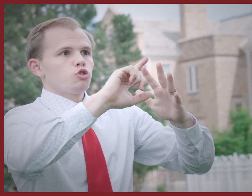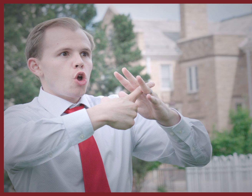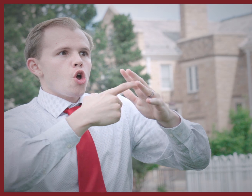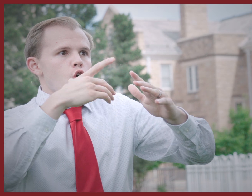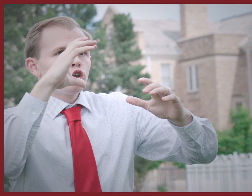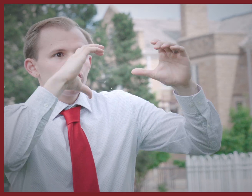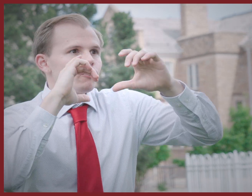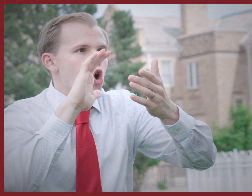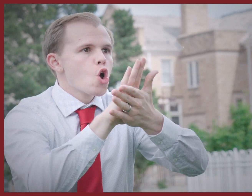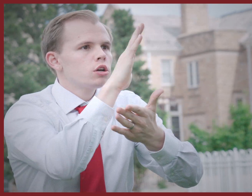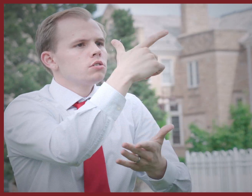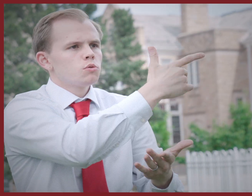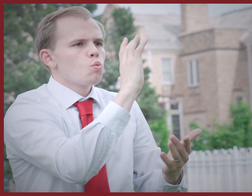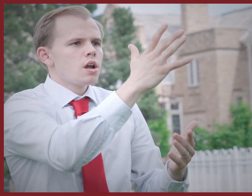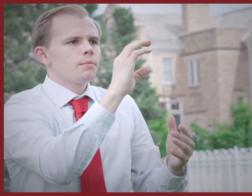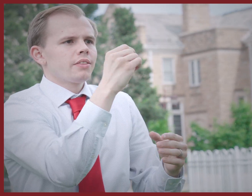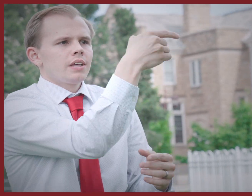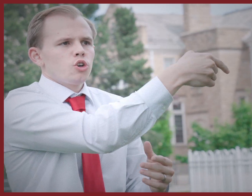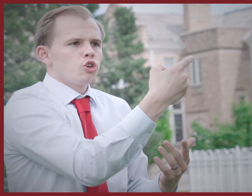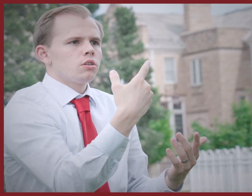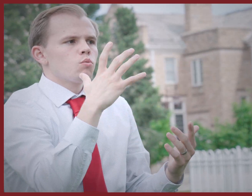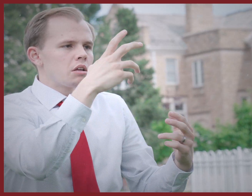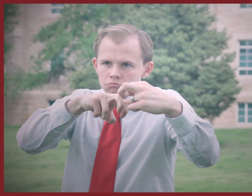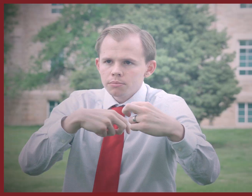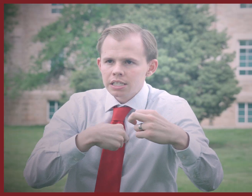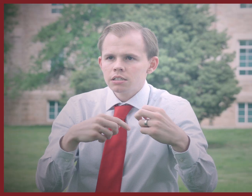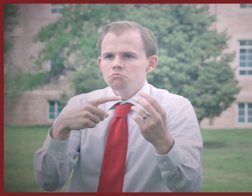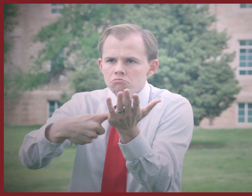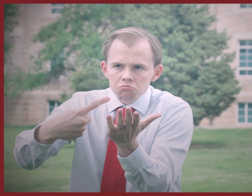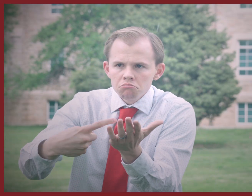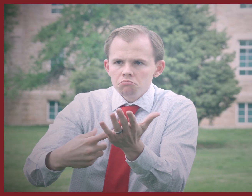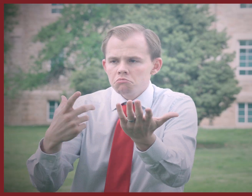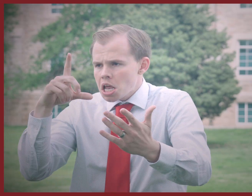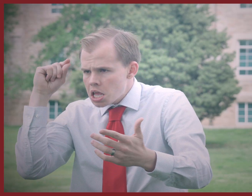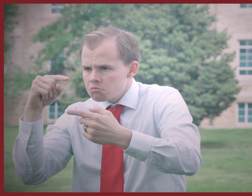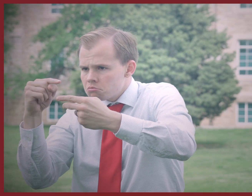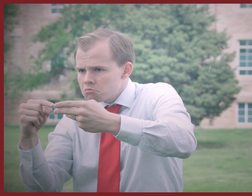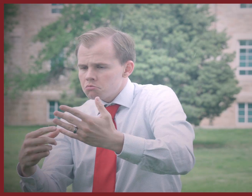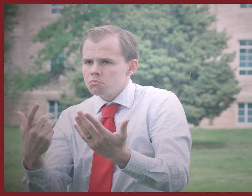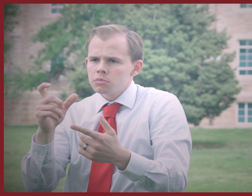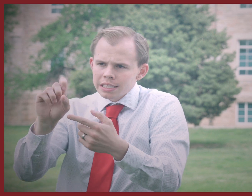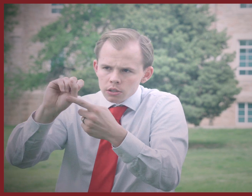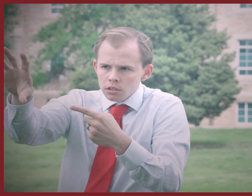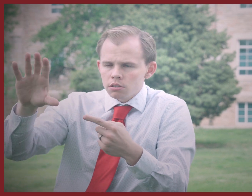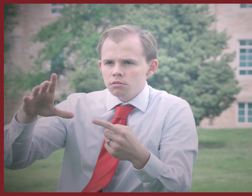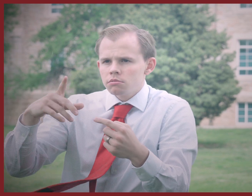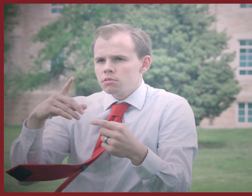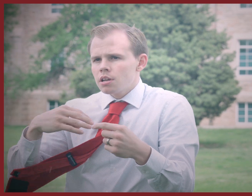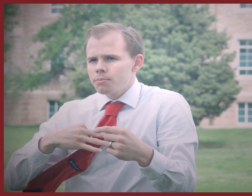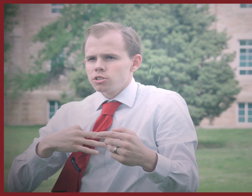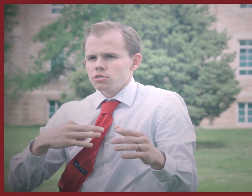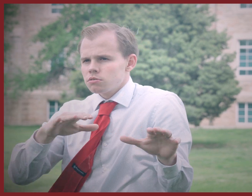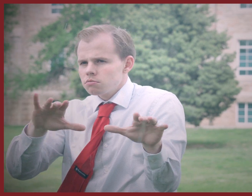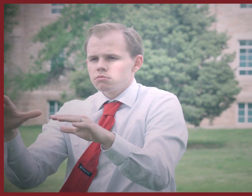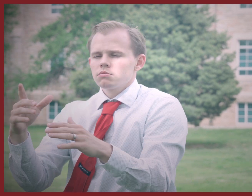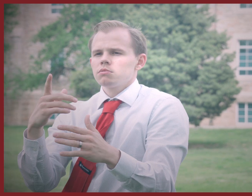mi segundo y tercer año de secundaria, estábamos buscando universidades. Nos hablábamos de Gallaudet, y sus beneficios y aplicando a varios lugares